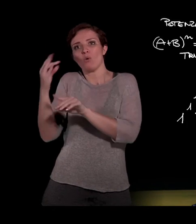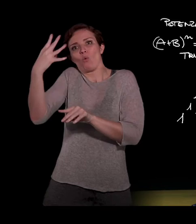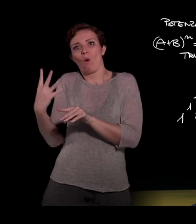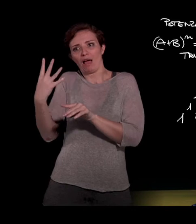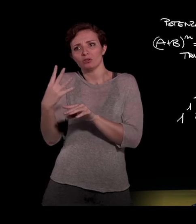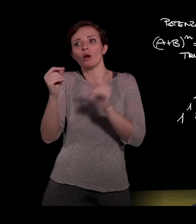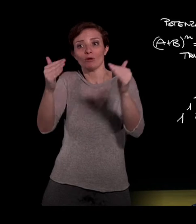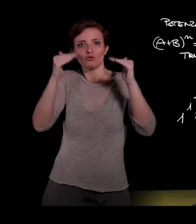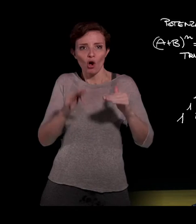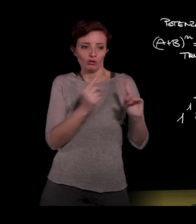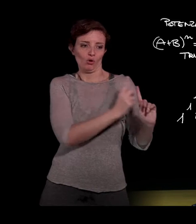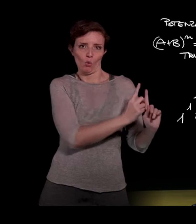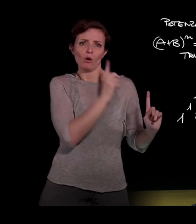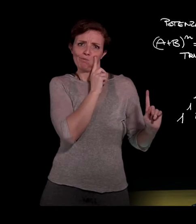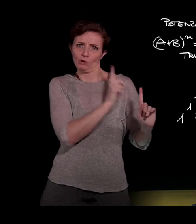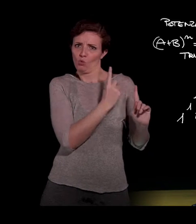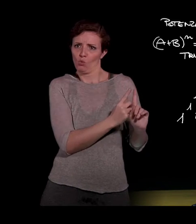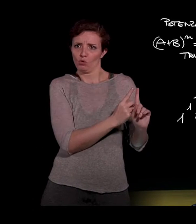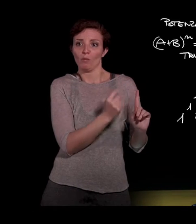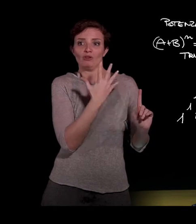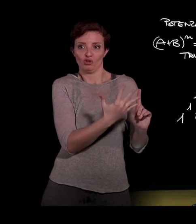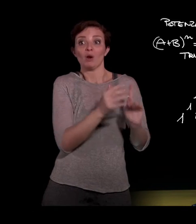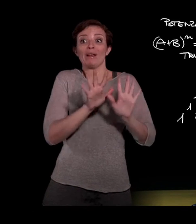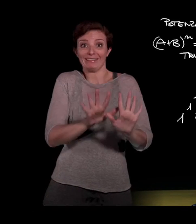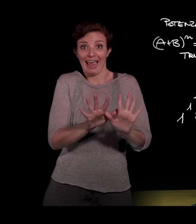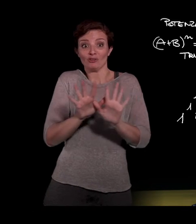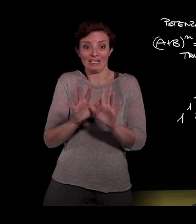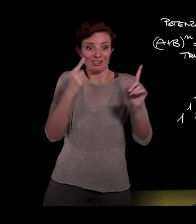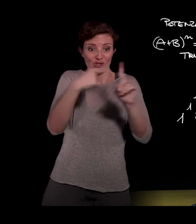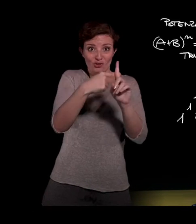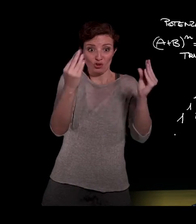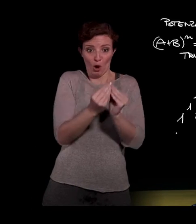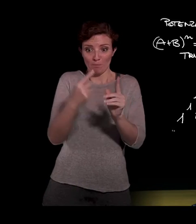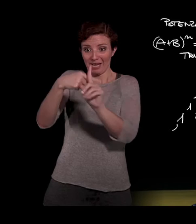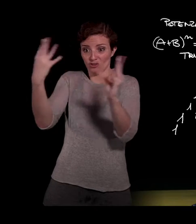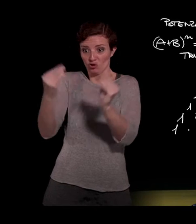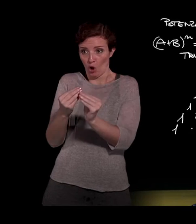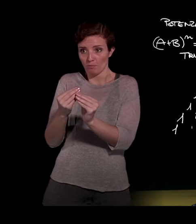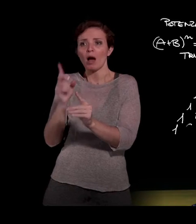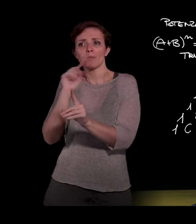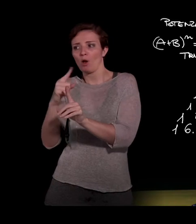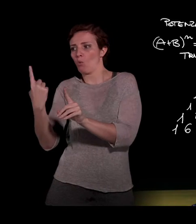e avremo 1, 5, 10, 10, 5 ,1. Ne faccio un'altra